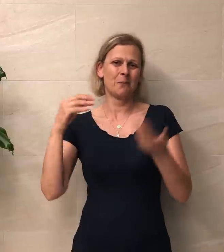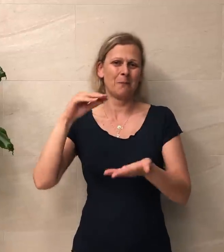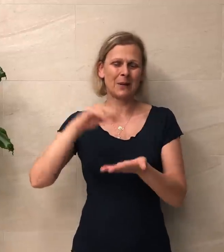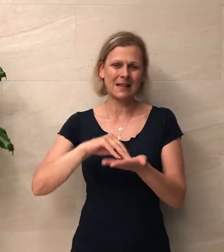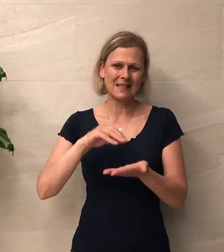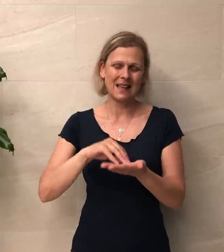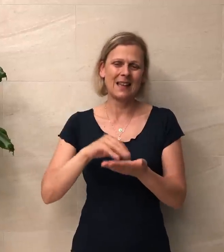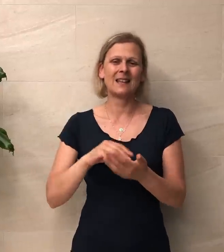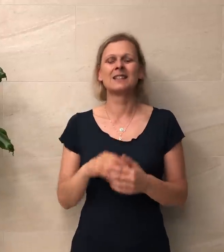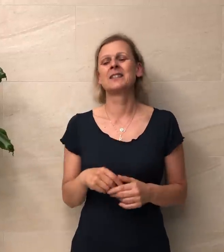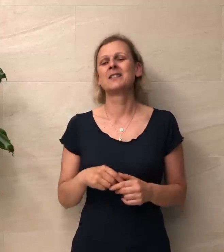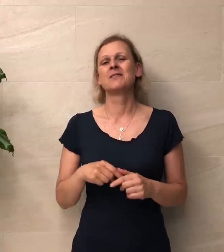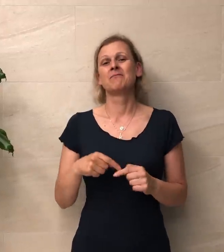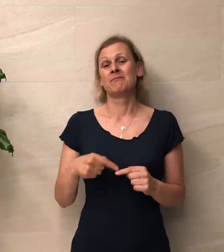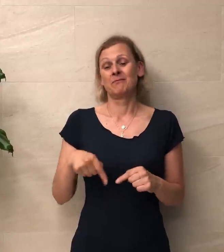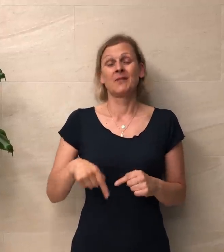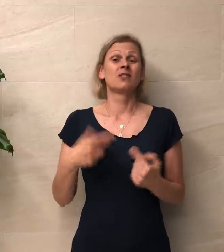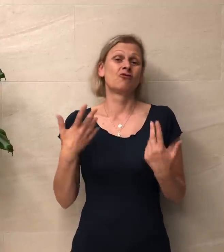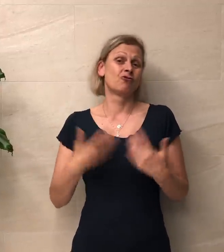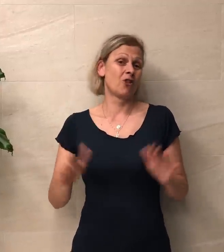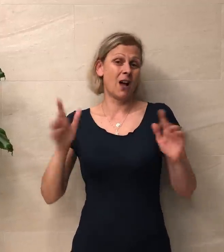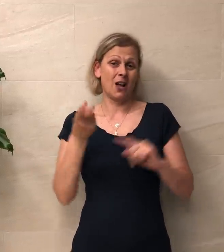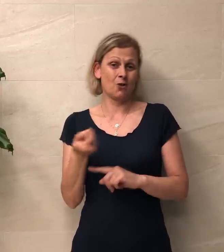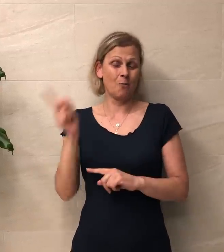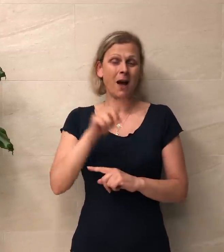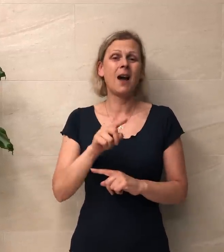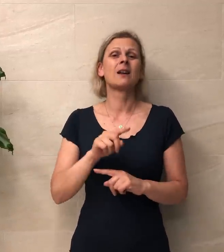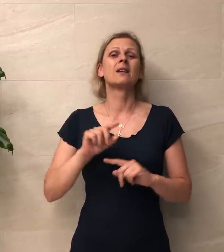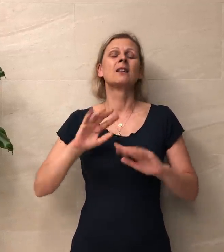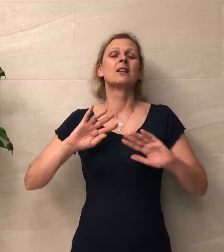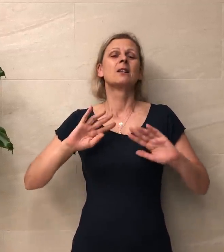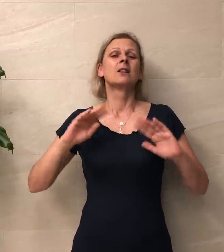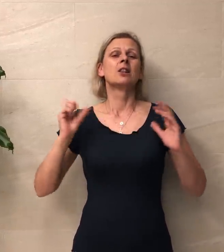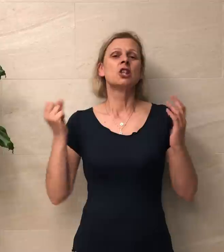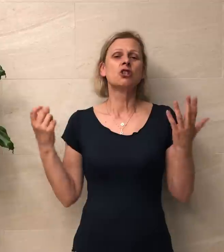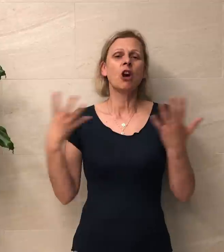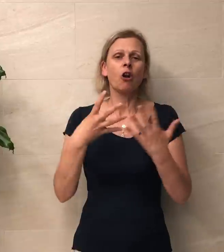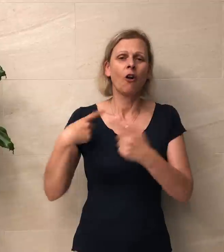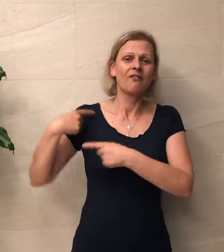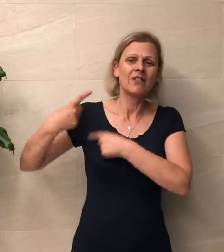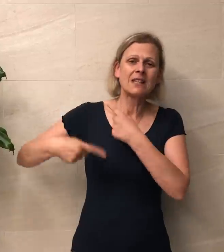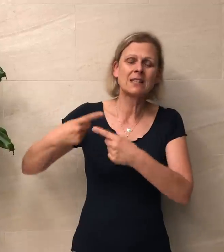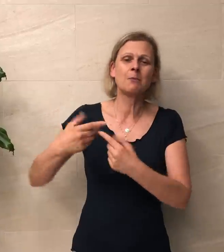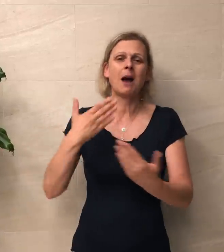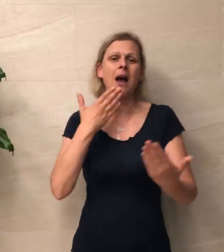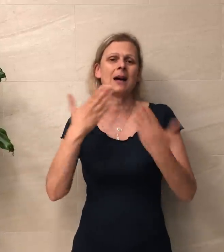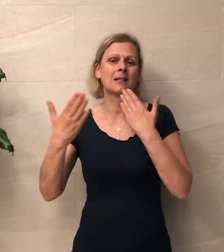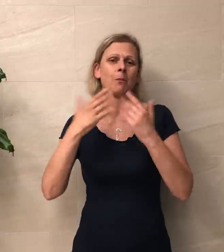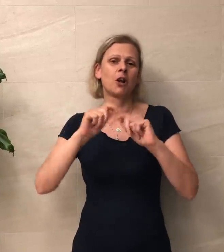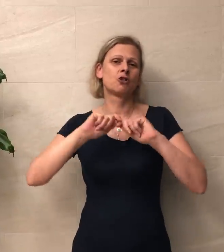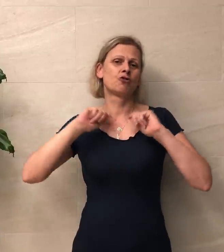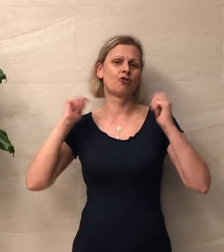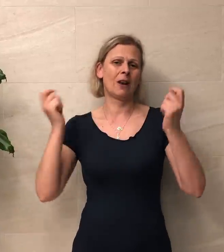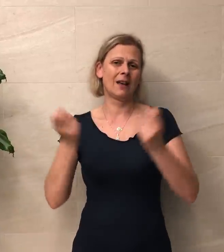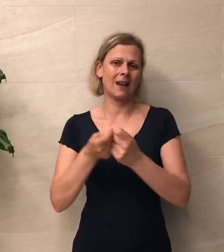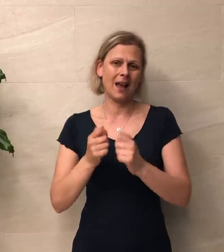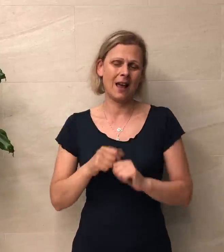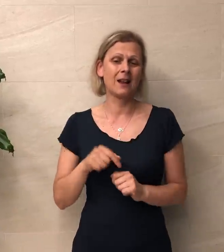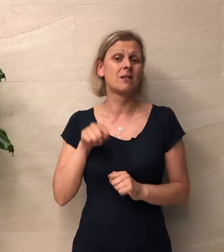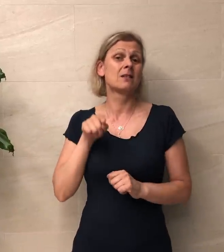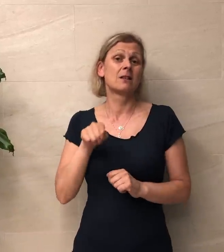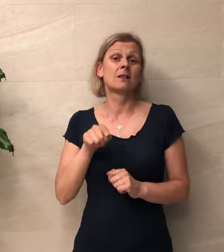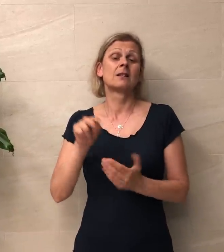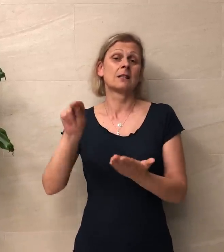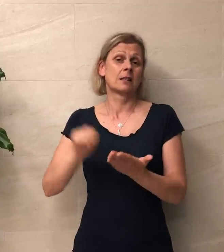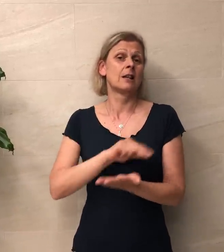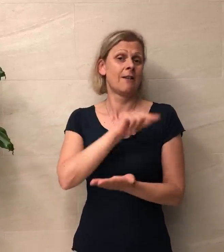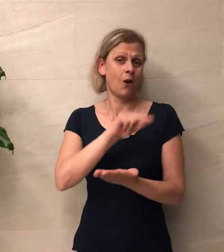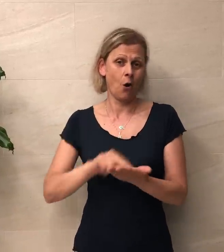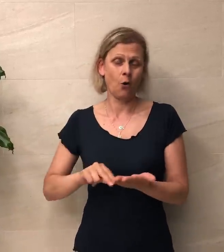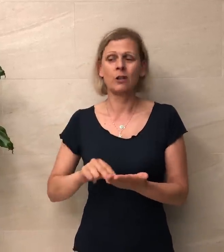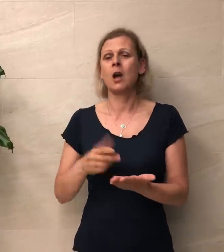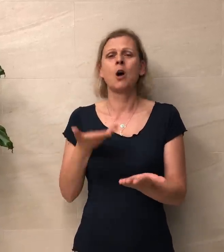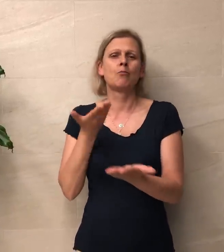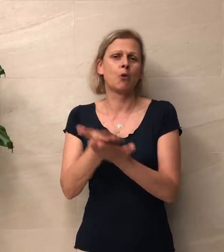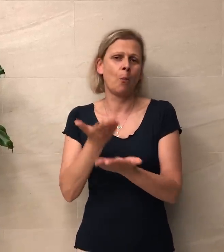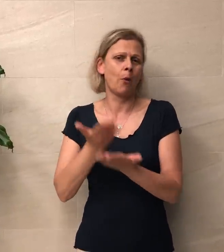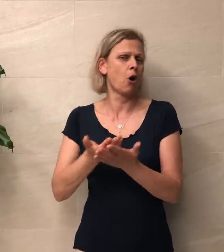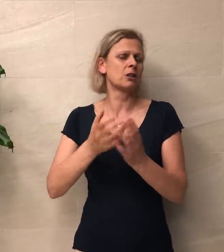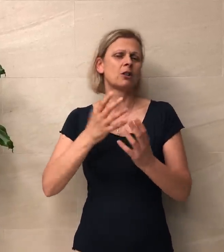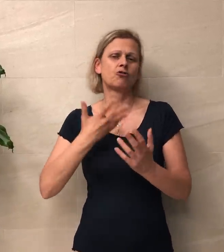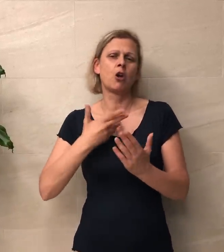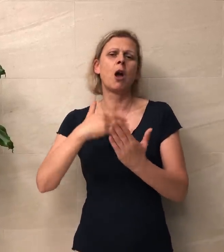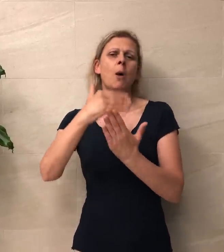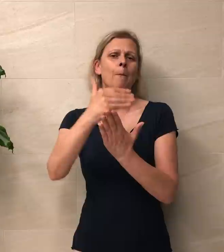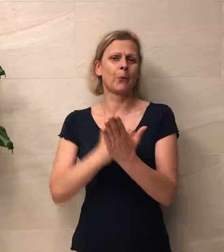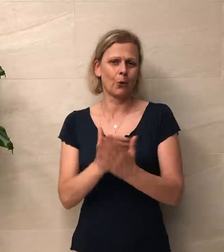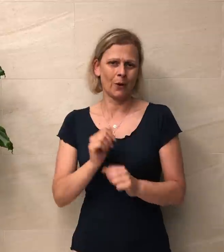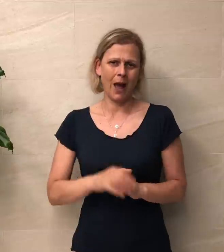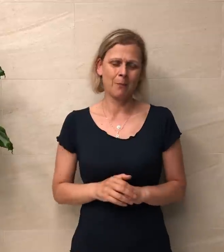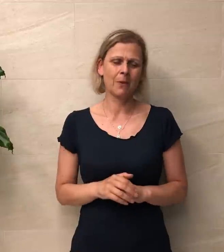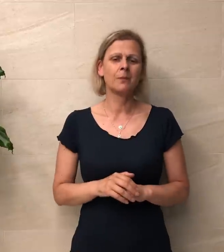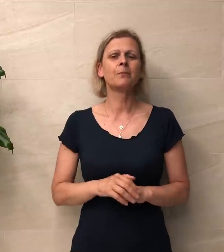Nella giornata di domani (9 luglio 2023) si svolgerà la 19a Assemblea Generale WFD nel corso delle quale si voteranno una serie di proposte in programma.